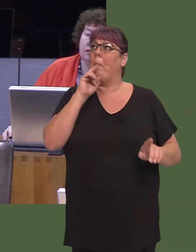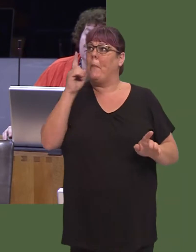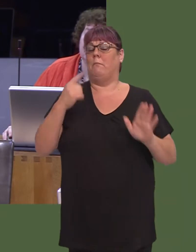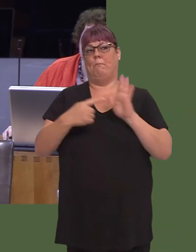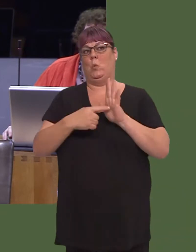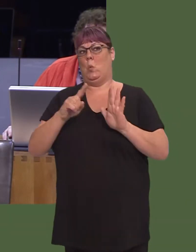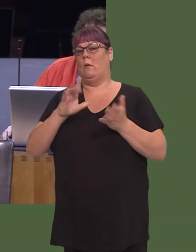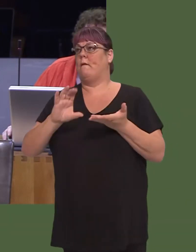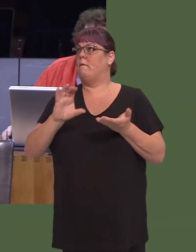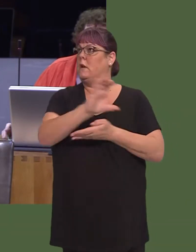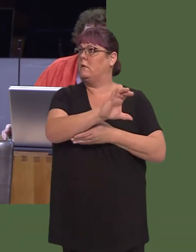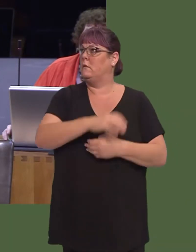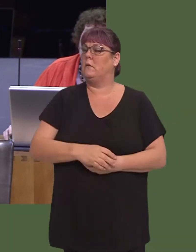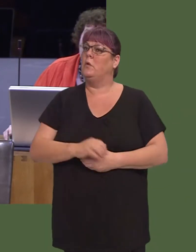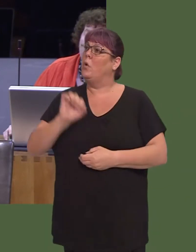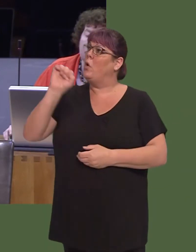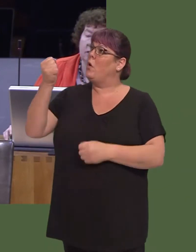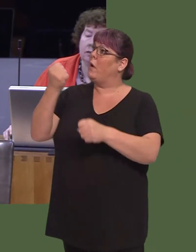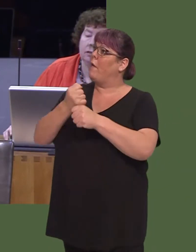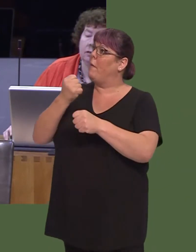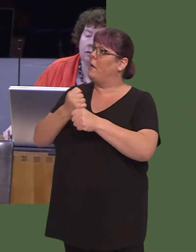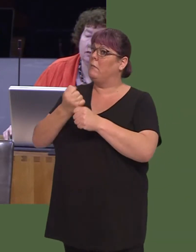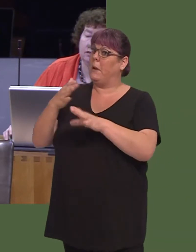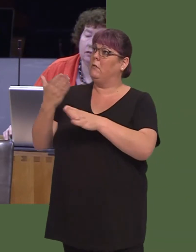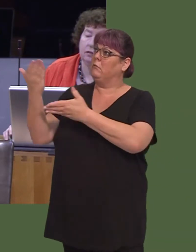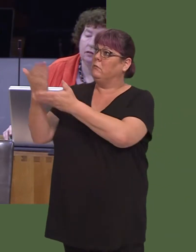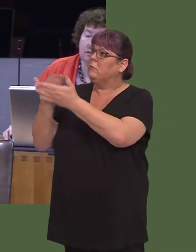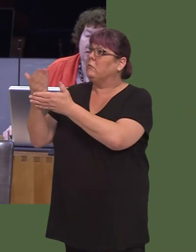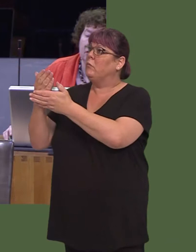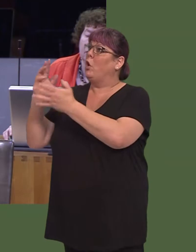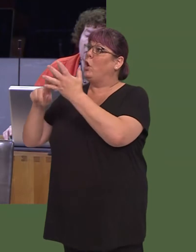tai cymdeithasol, wrth gwrs; efallai byddai rhai tai lle mae ecwiti'n cael ei rannu; tai